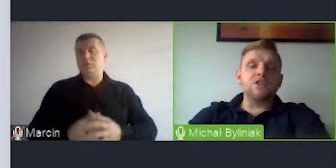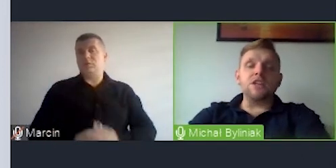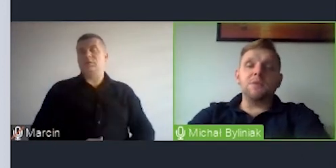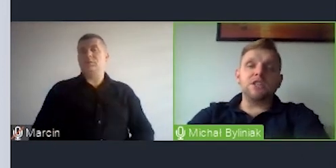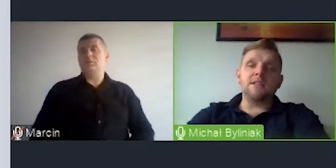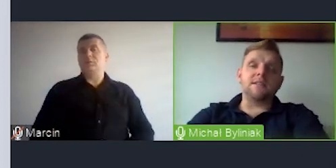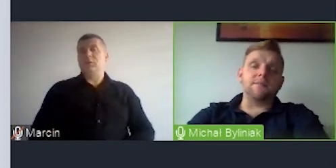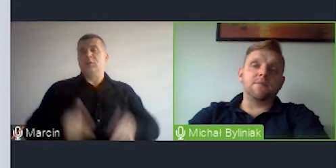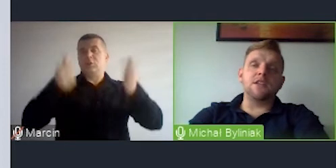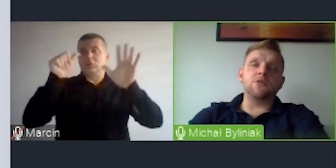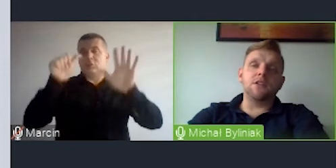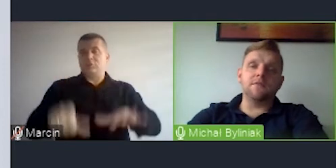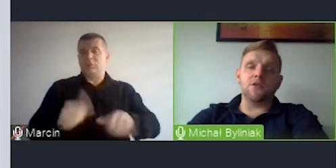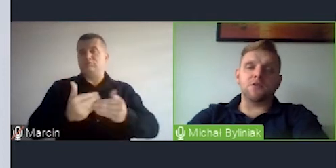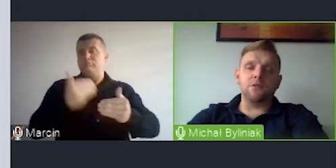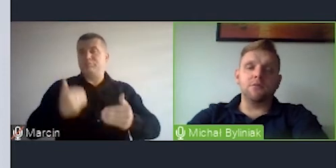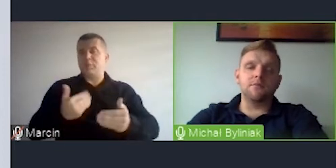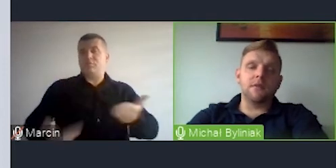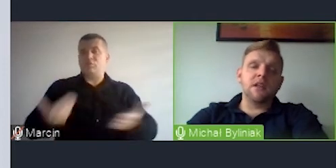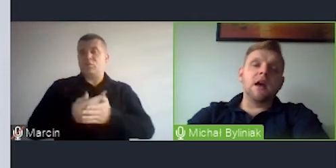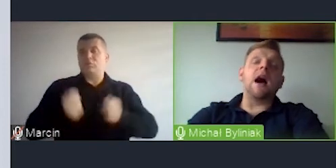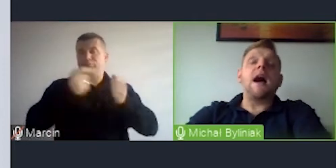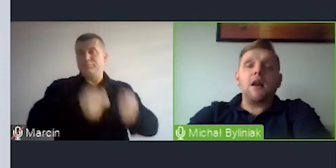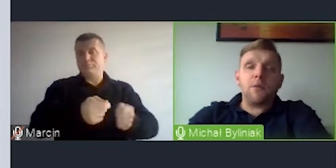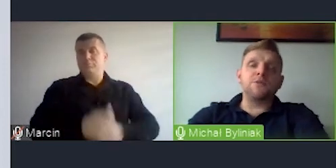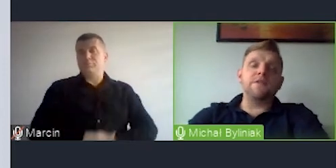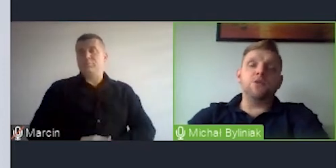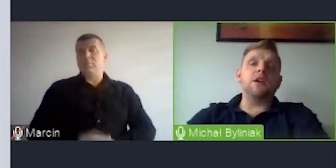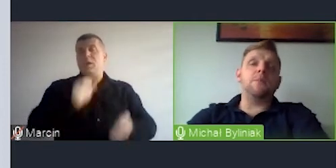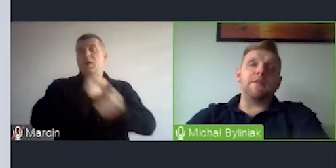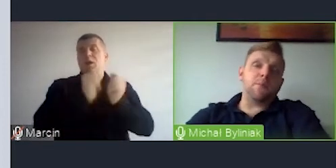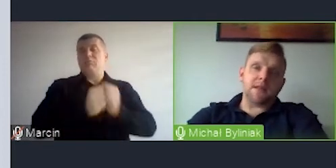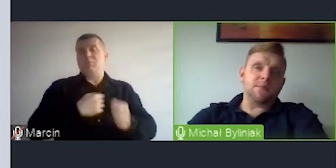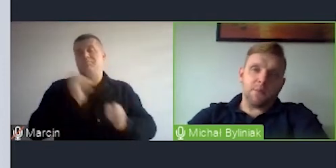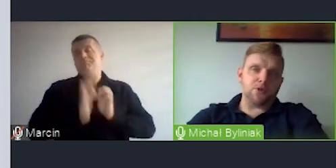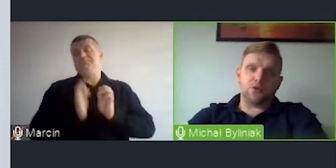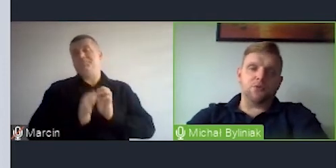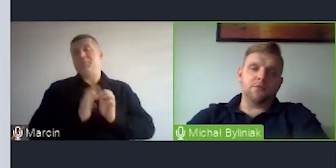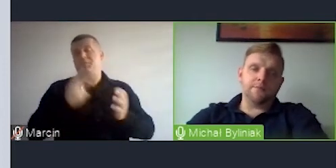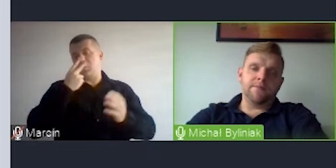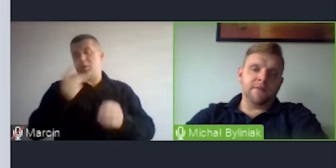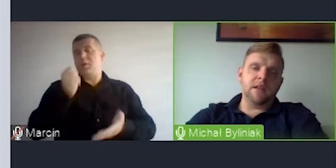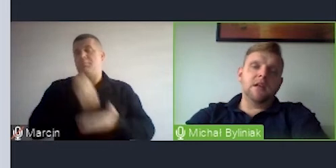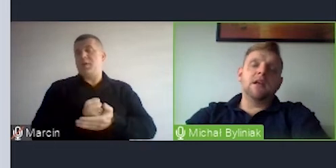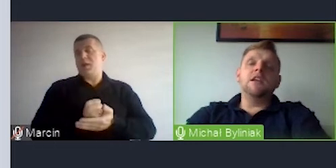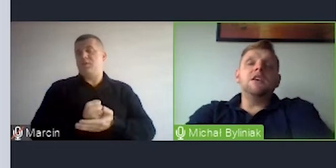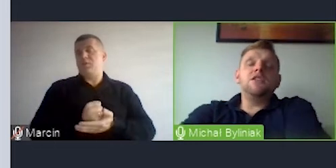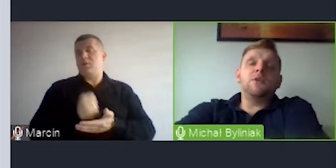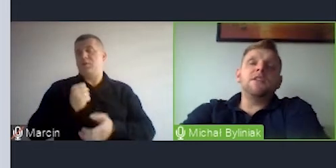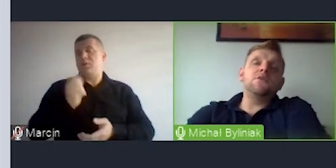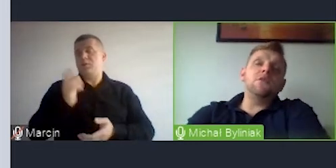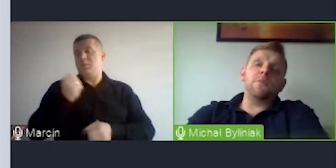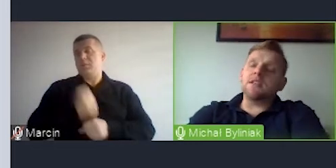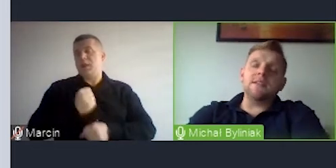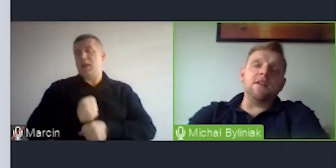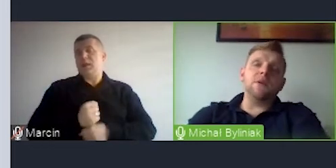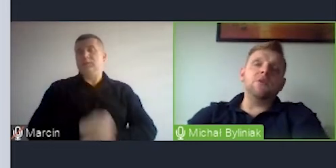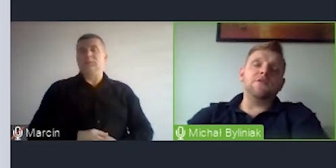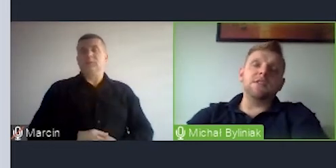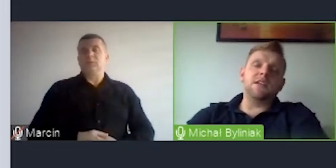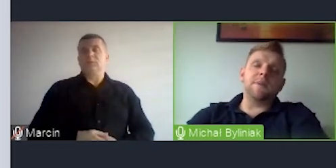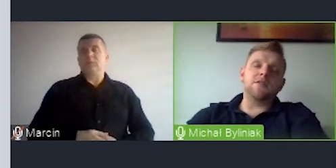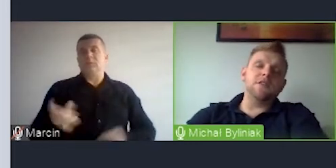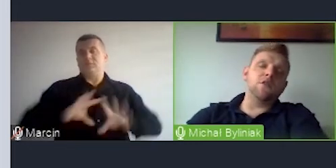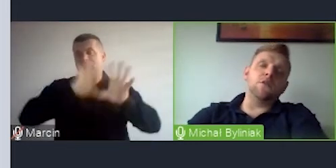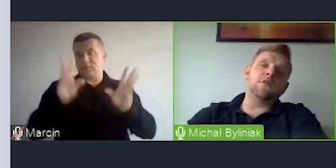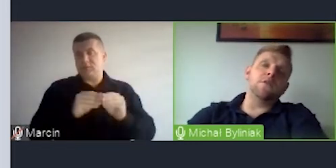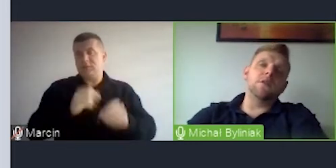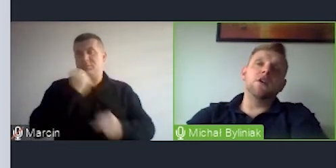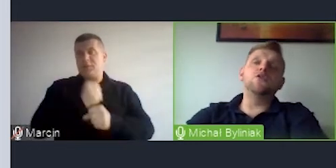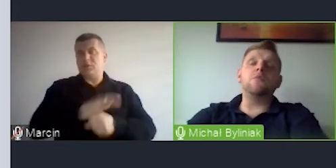sześć miesięcy przed złożeniem wniosku, albo przewiduje go prawo pracy po prostu, jeśli potencjalnie obejmuje wszystkich pracowników,